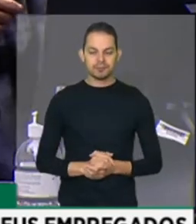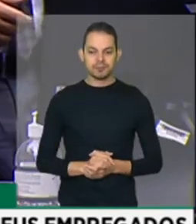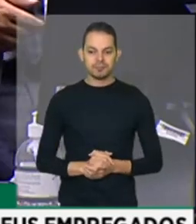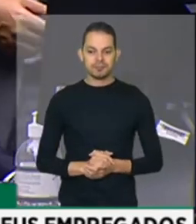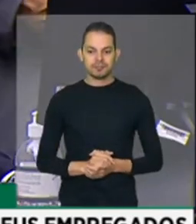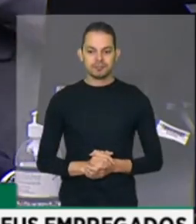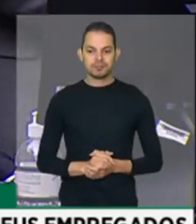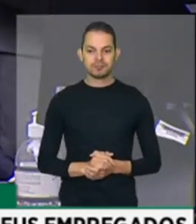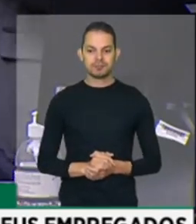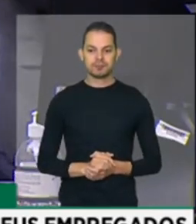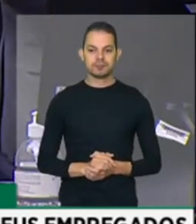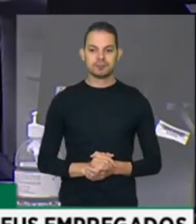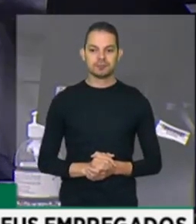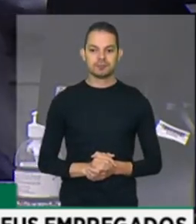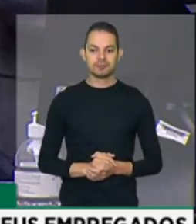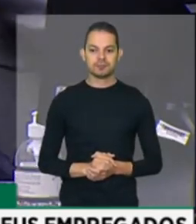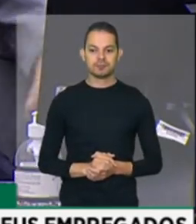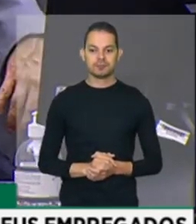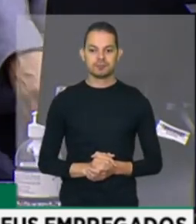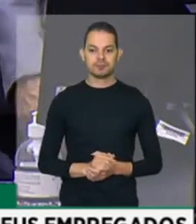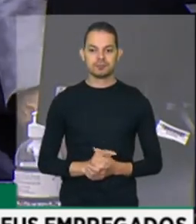PRESIDENTE, MUITO OBRIGADA. [DEPUTADO]: PRESIDENTE, EU